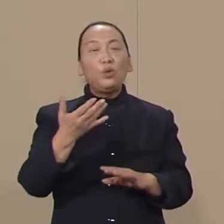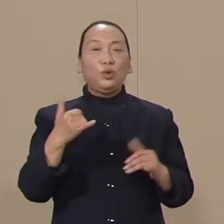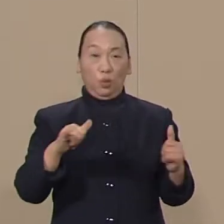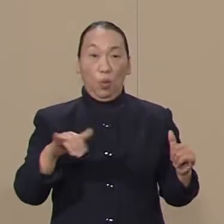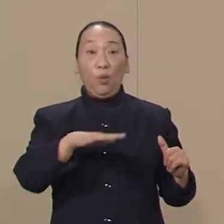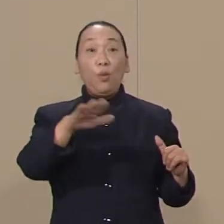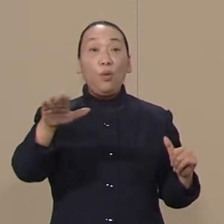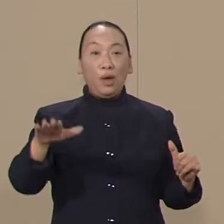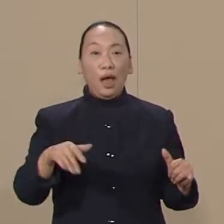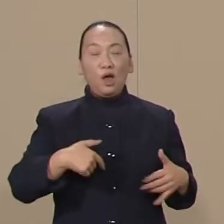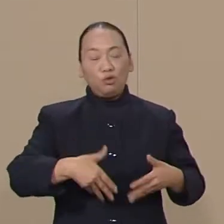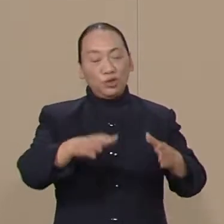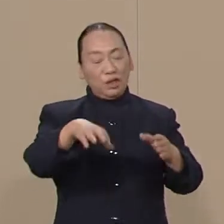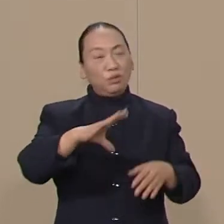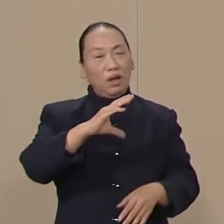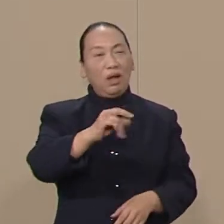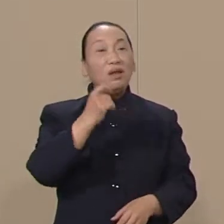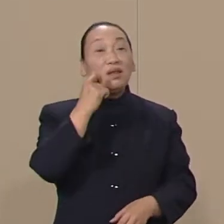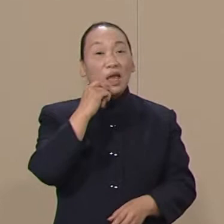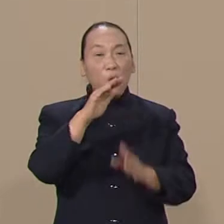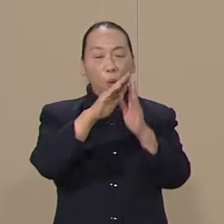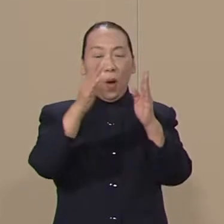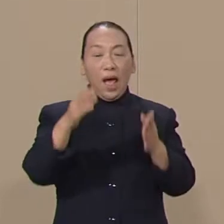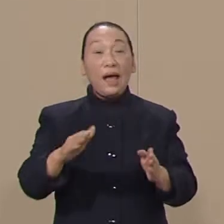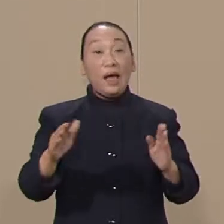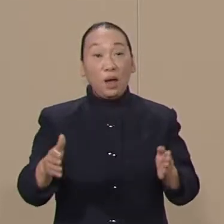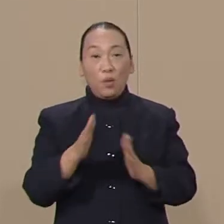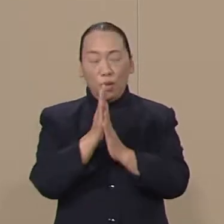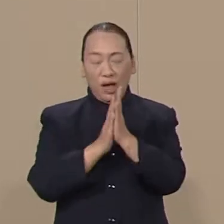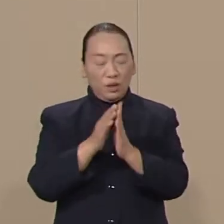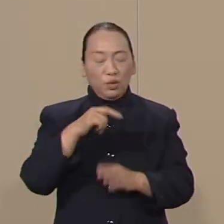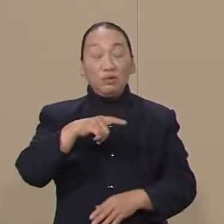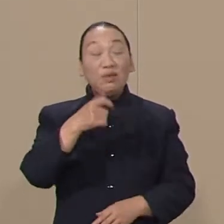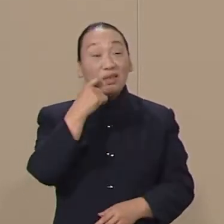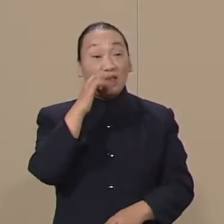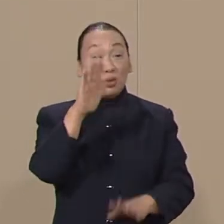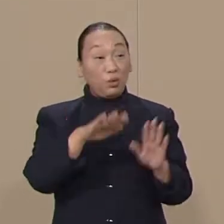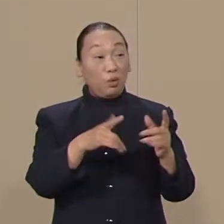墓参りにもいけないと いう状況なわけですけども 福：そうです